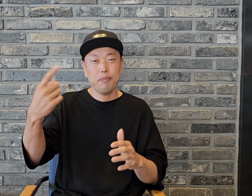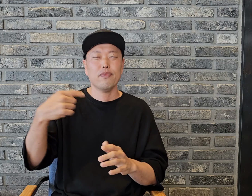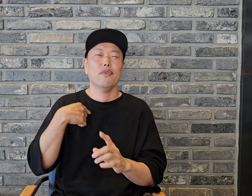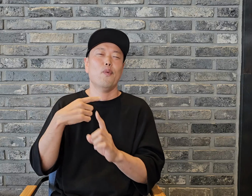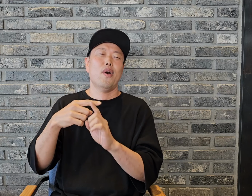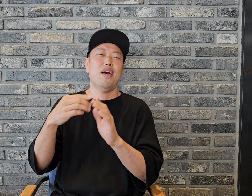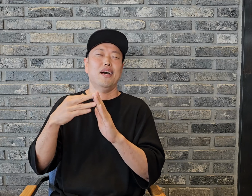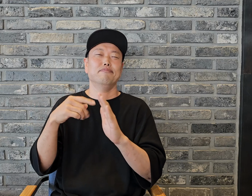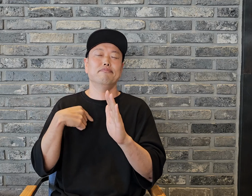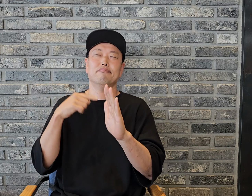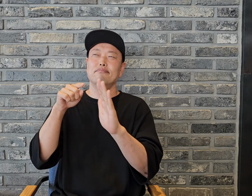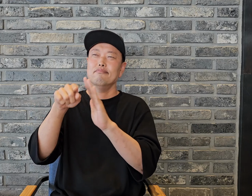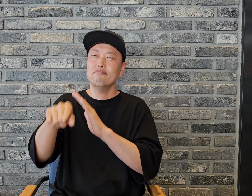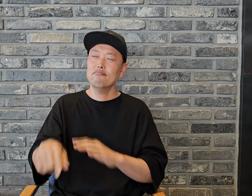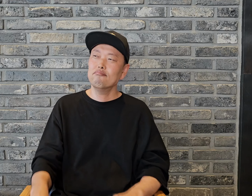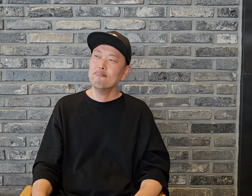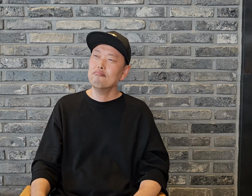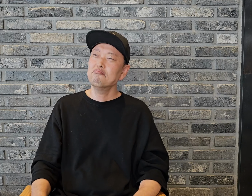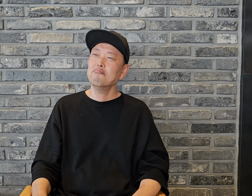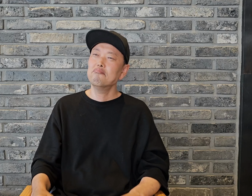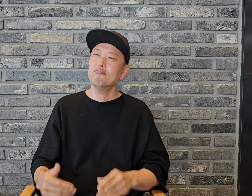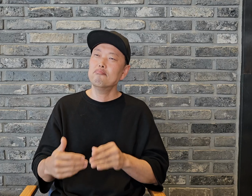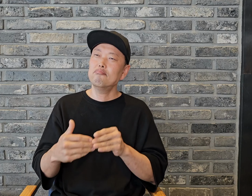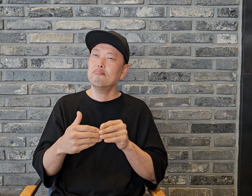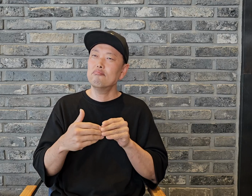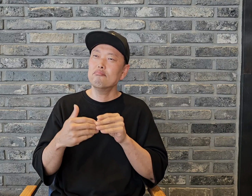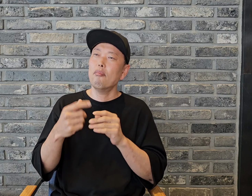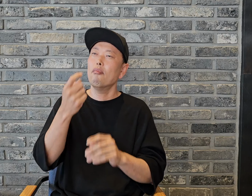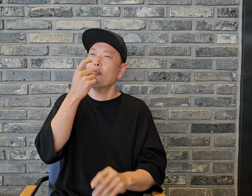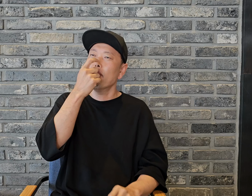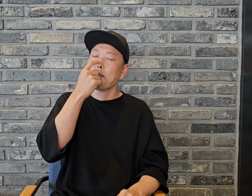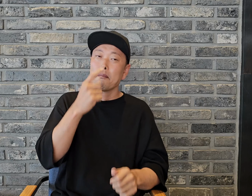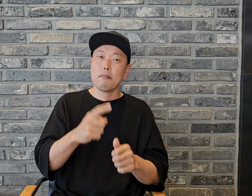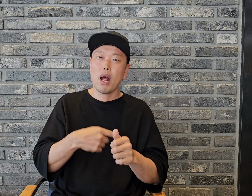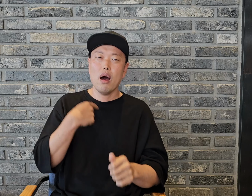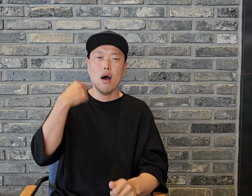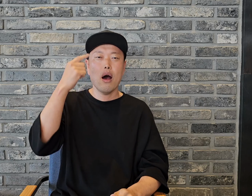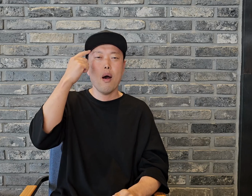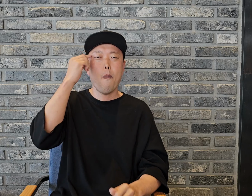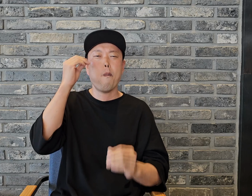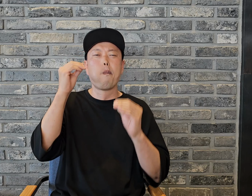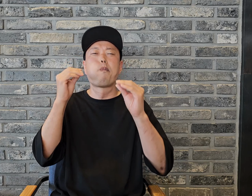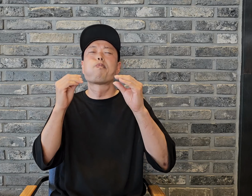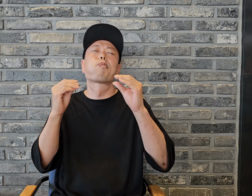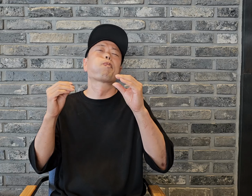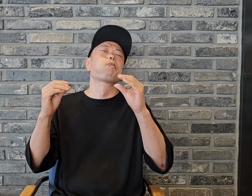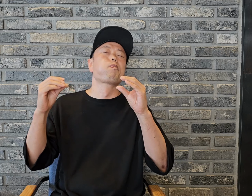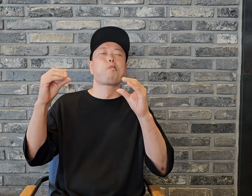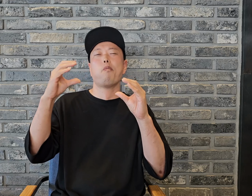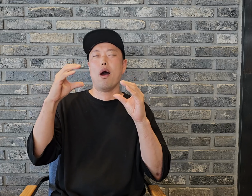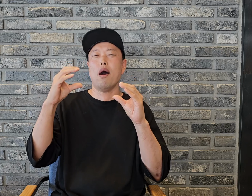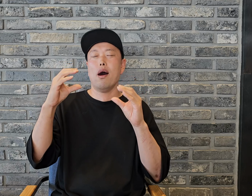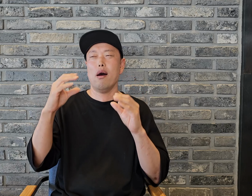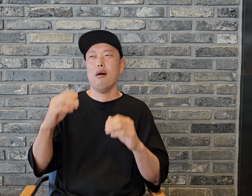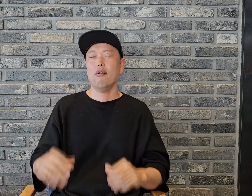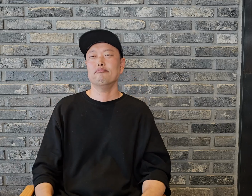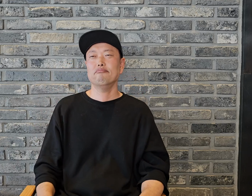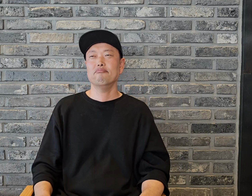その後、教会に通い、 そこでたくさんの知識を得ることができました。